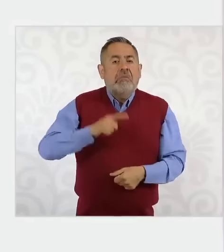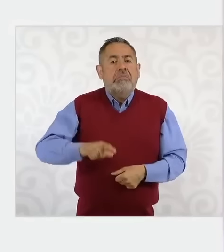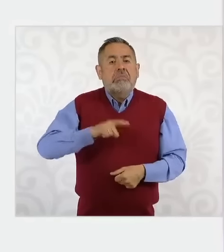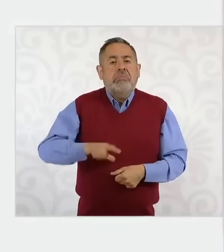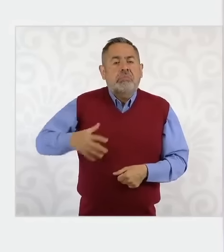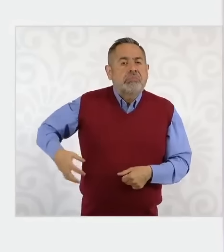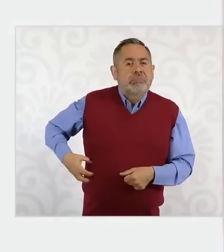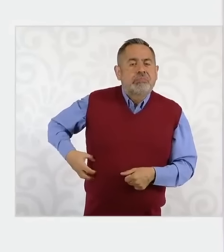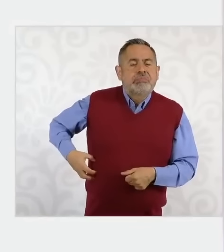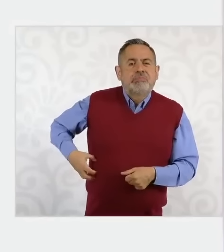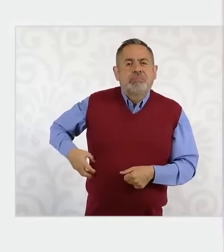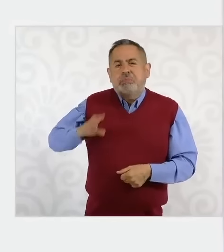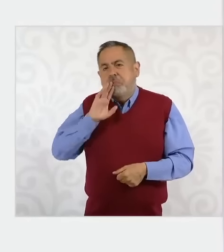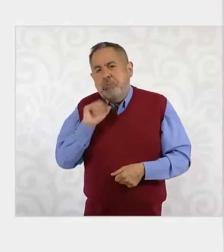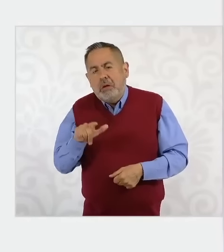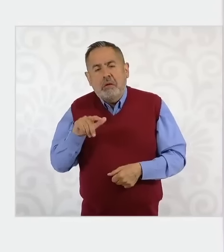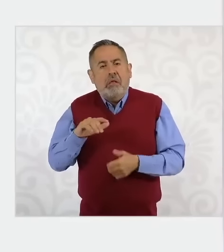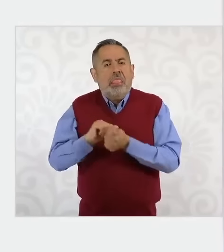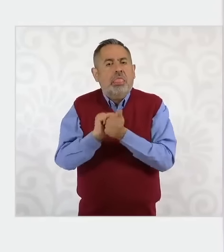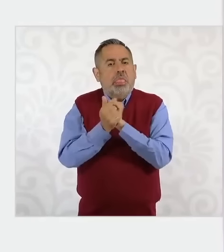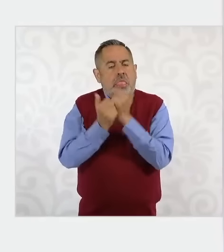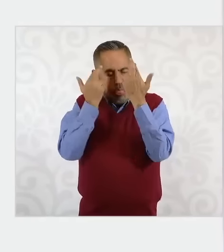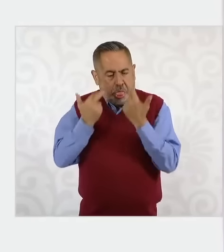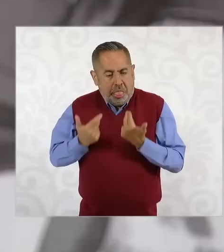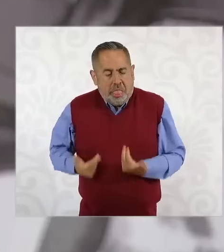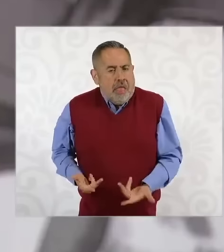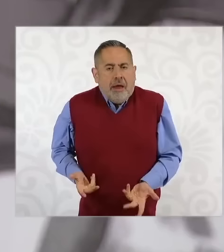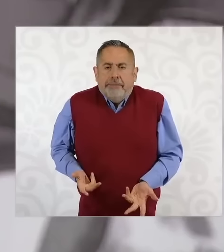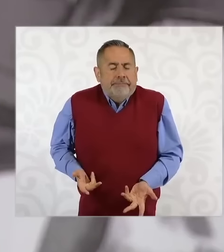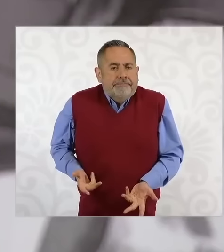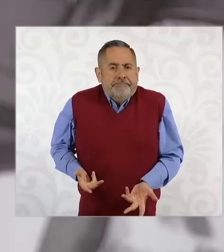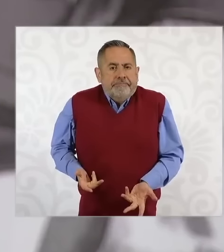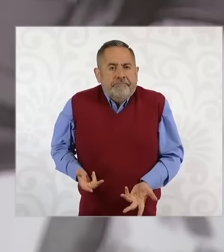o algunas otras enfermedades crónicas eh que te pueden llevar incluso a la muerte.